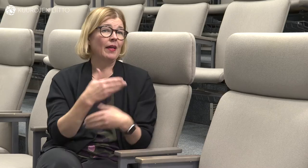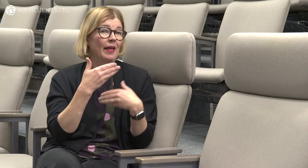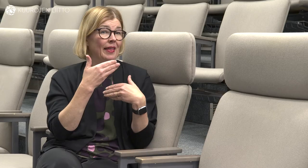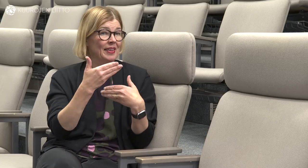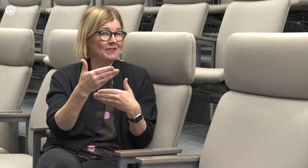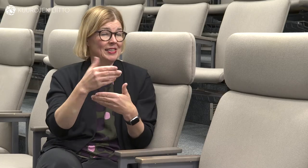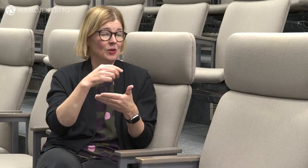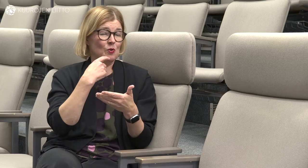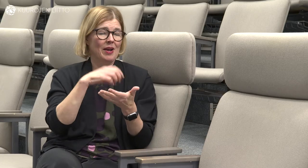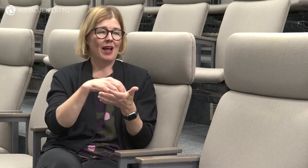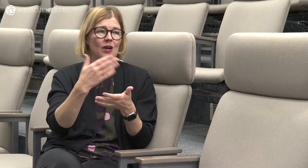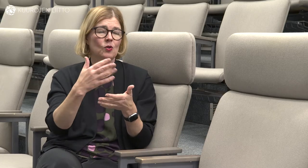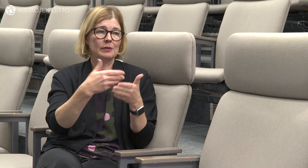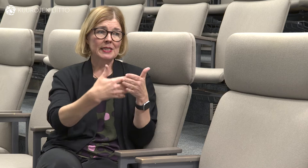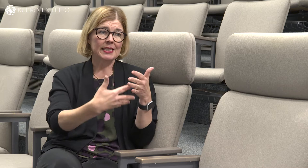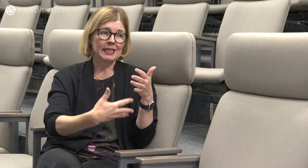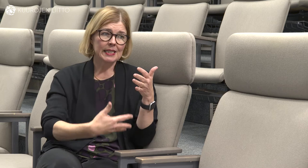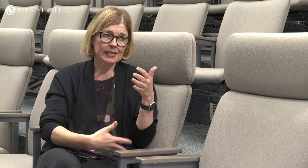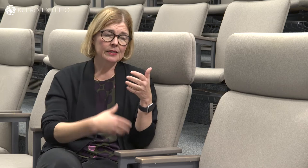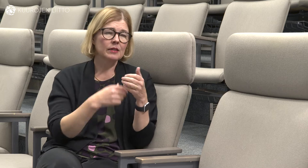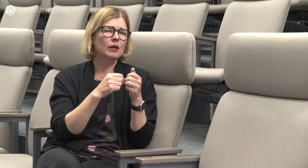Meillä olisi hallitukselle monenkinlaisia terveisiä lähetettävänä, -